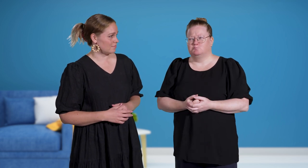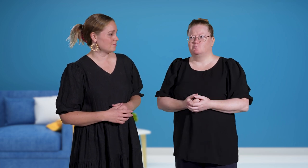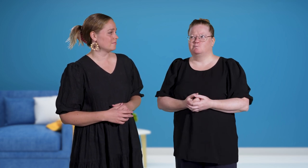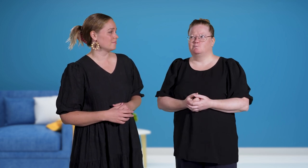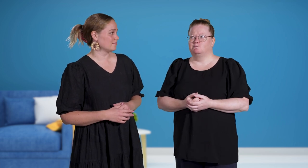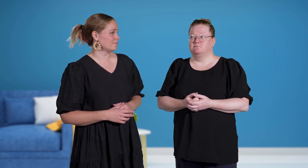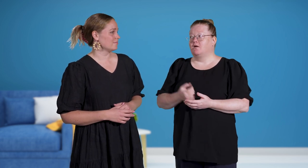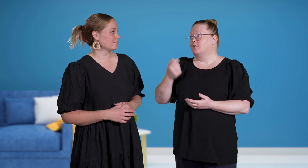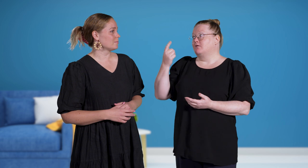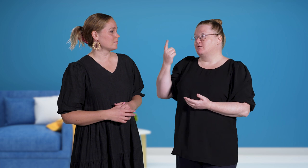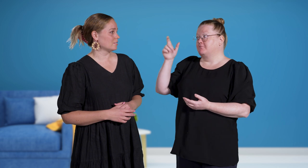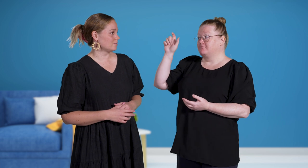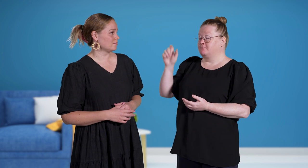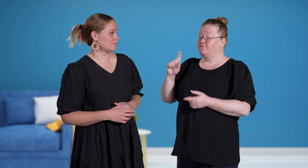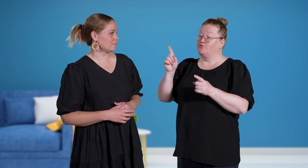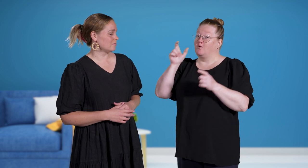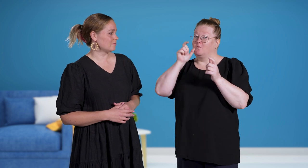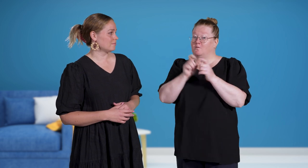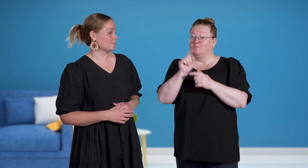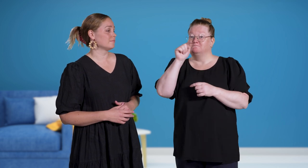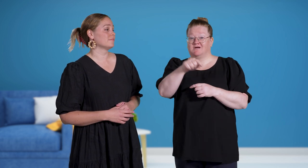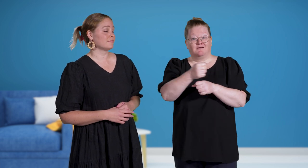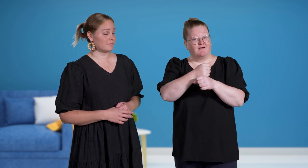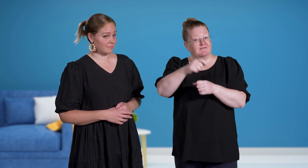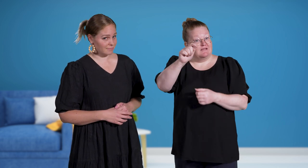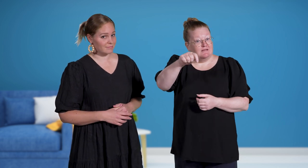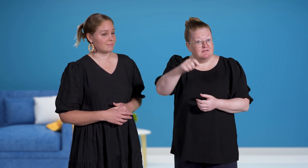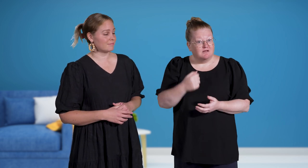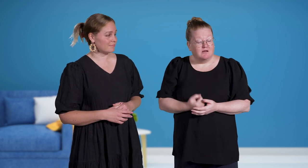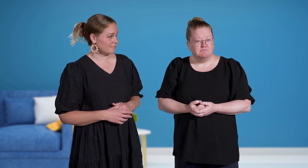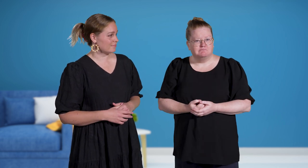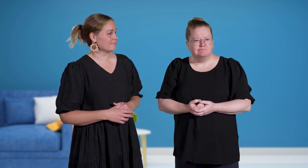toimivan yhdistyksen kahviotoimikunnassa, -